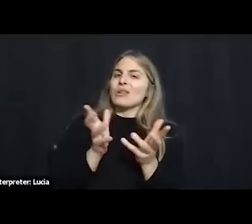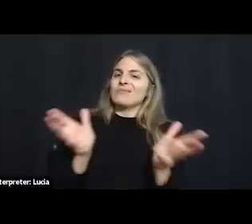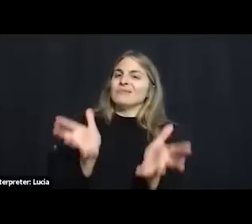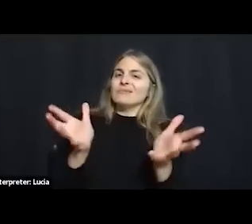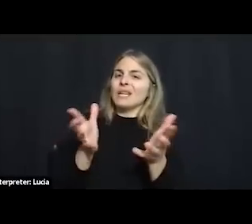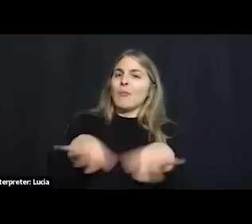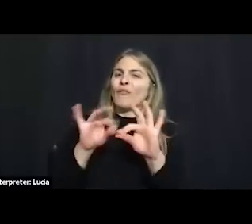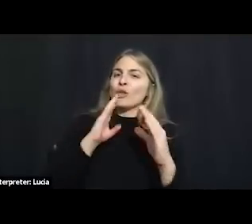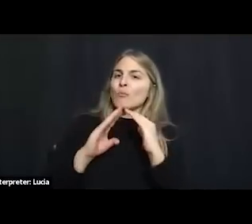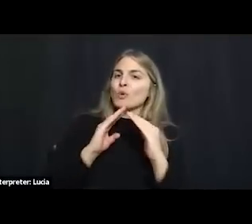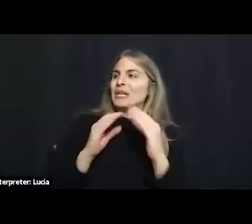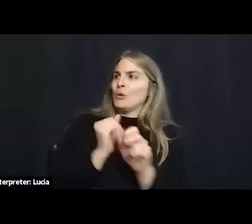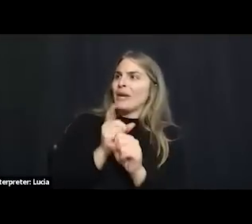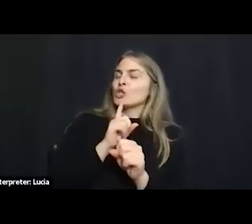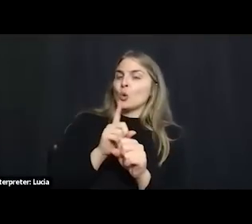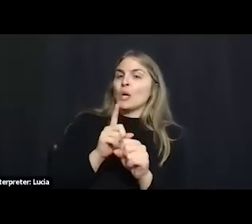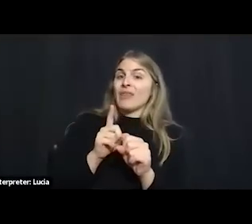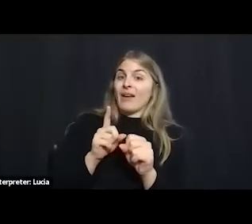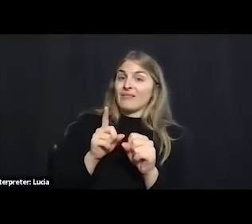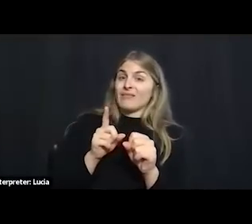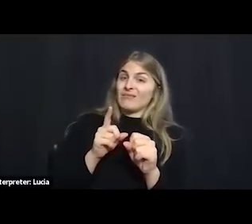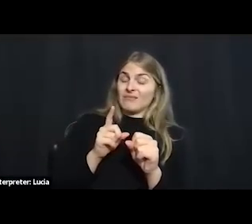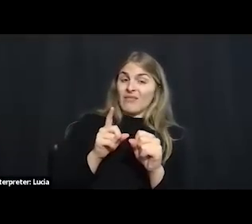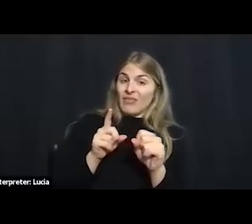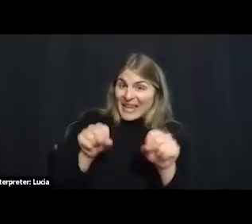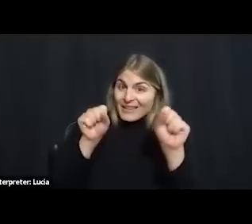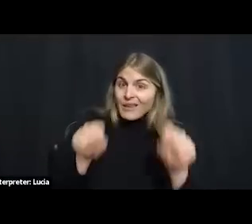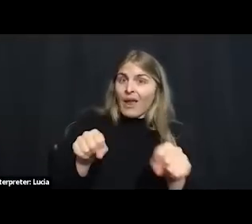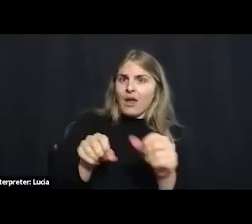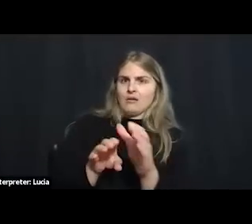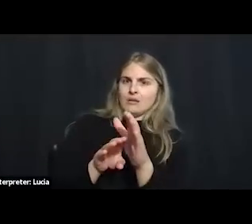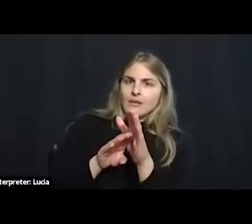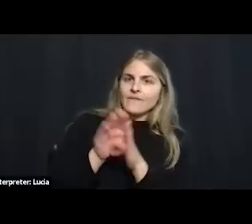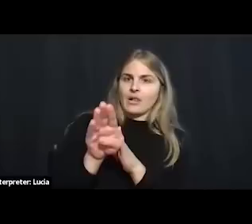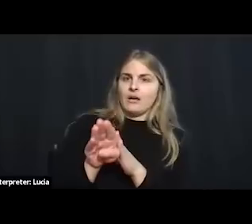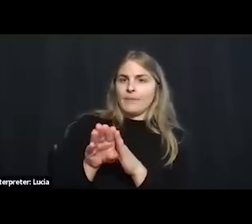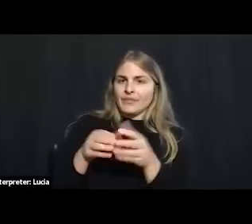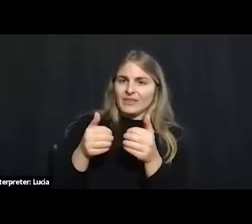para fomentar esos apoyos distales, y la importancia de abordar el estigma y la discriminación.